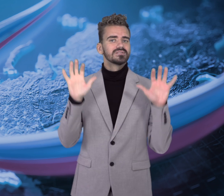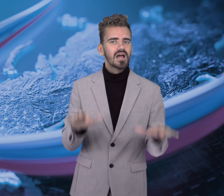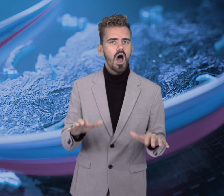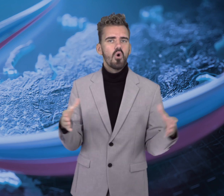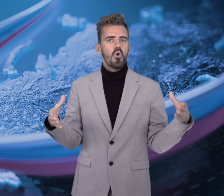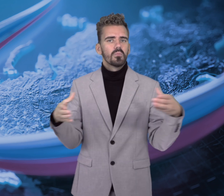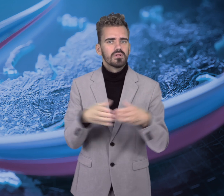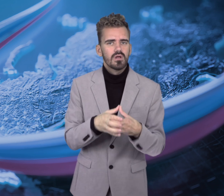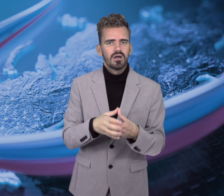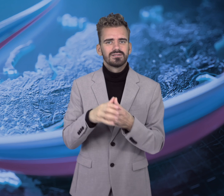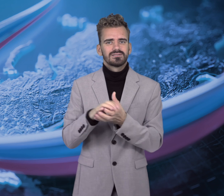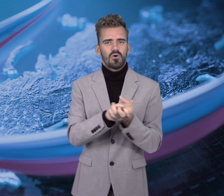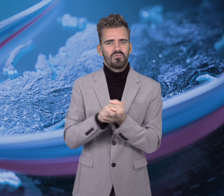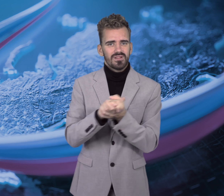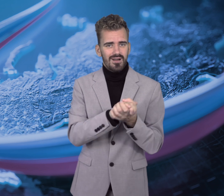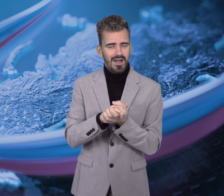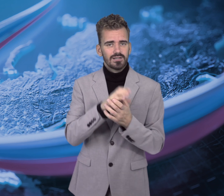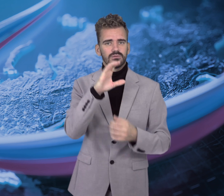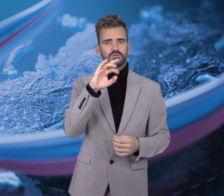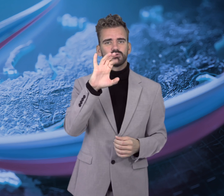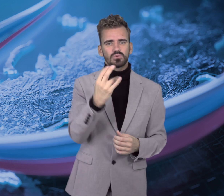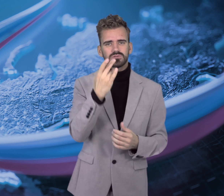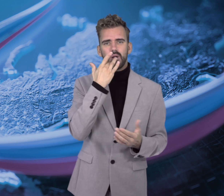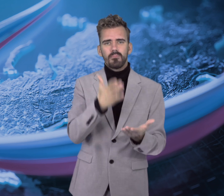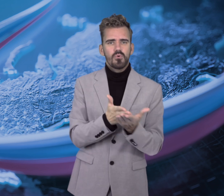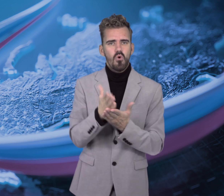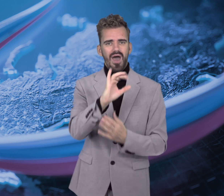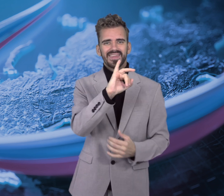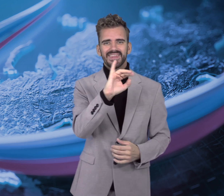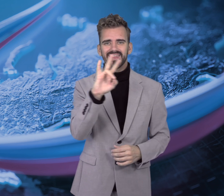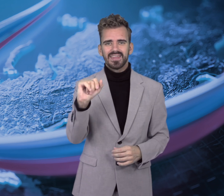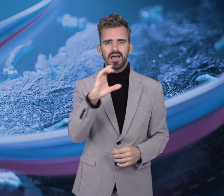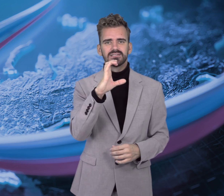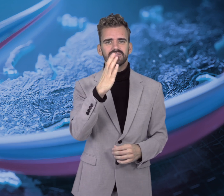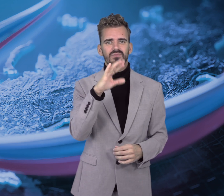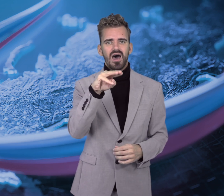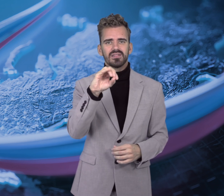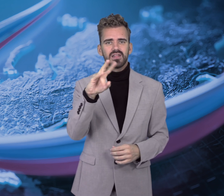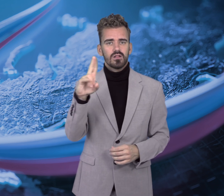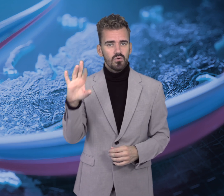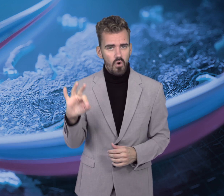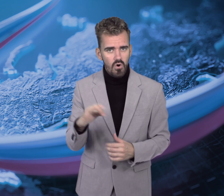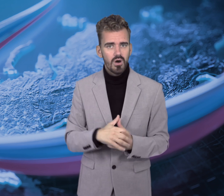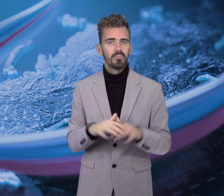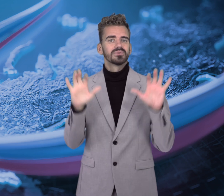Председатель Комитета СФ по социальной политике Инна Святенко,